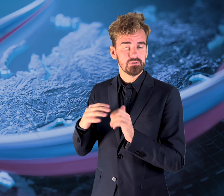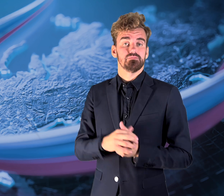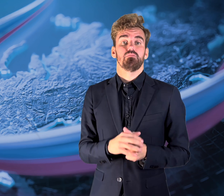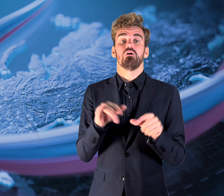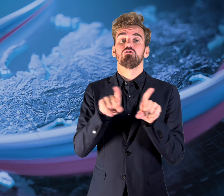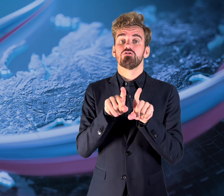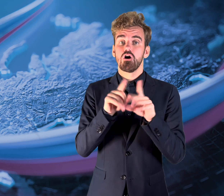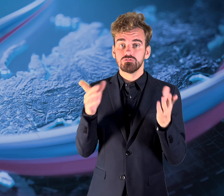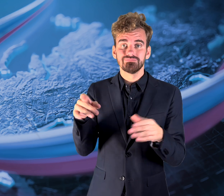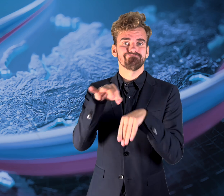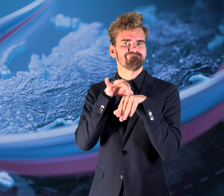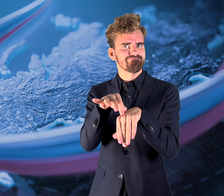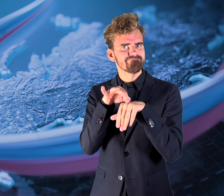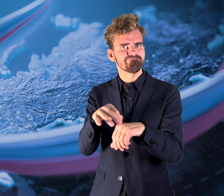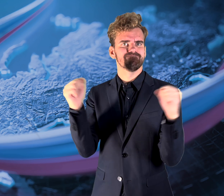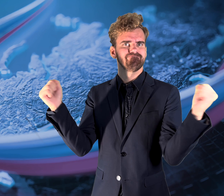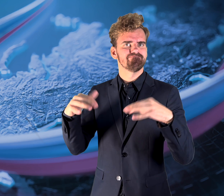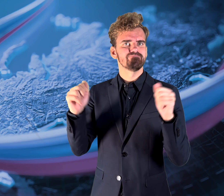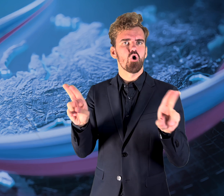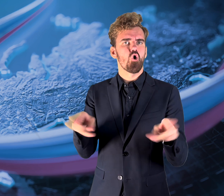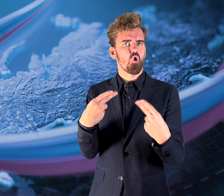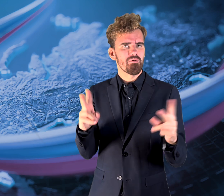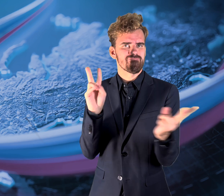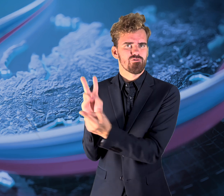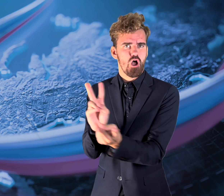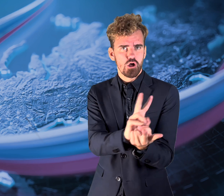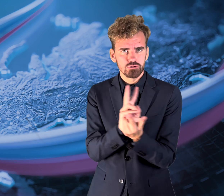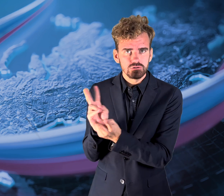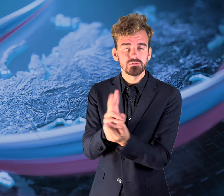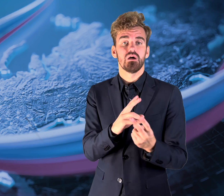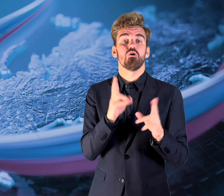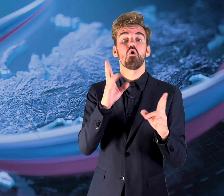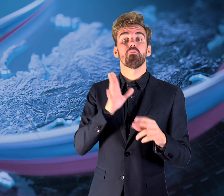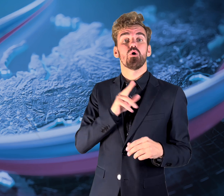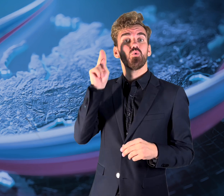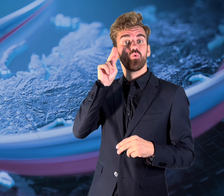Так же тут проводятся клубные встречи и практические занятия для тех,